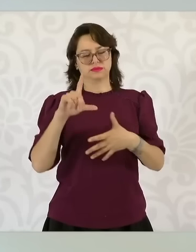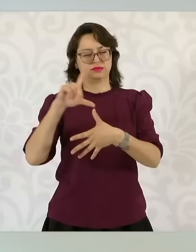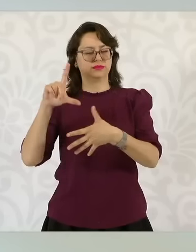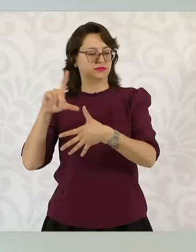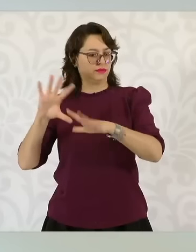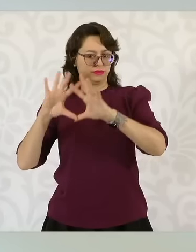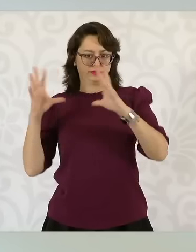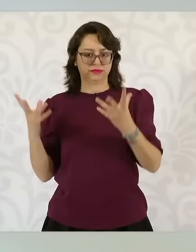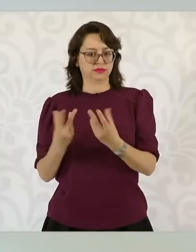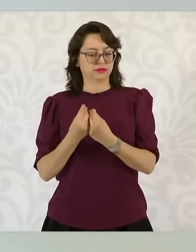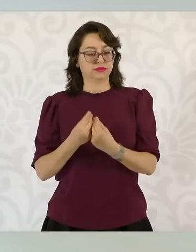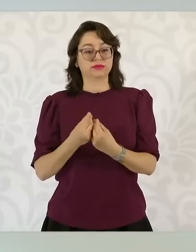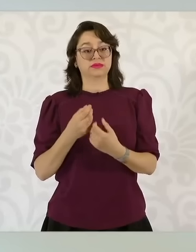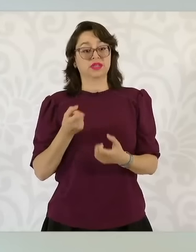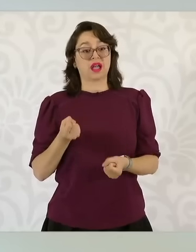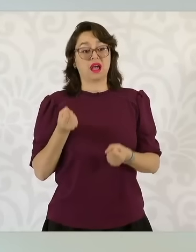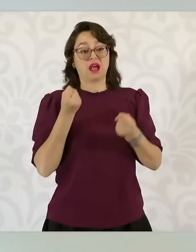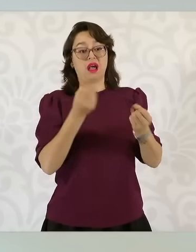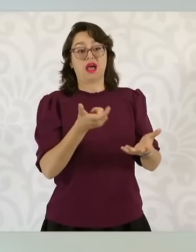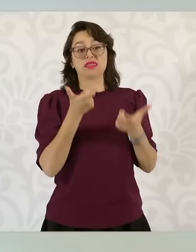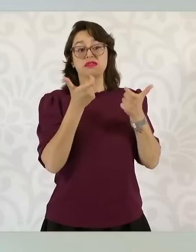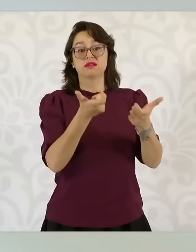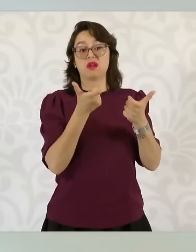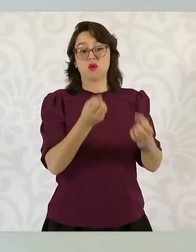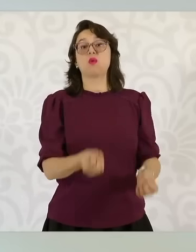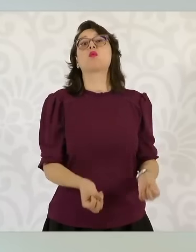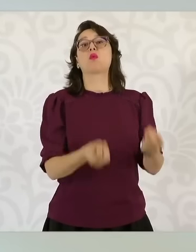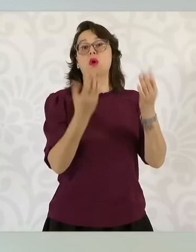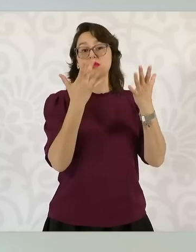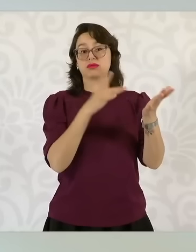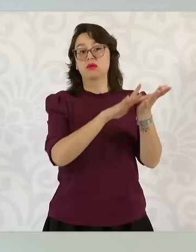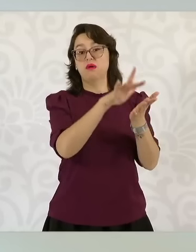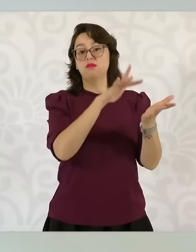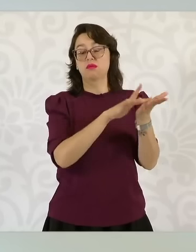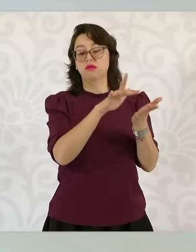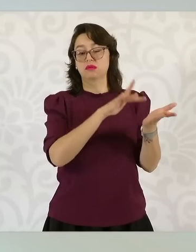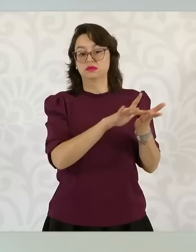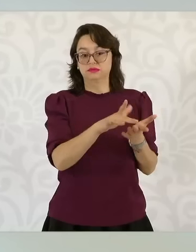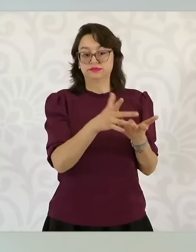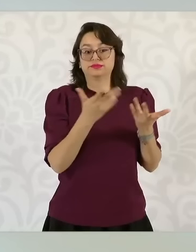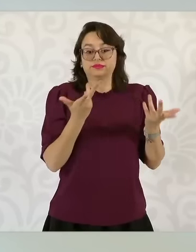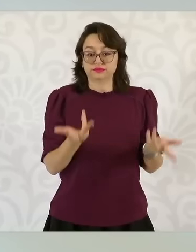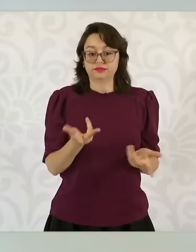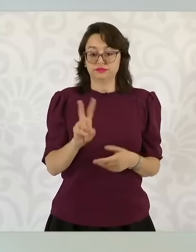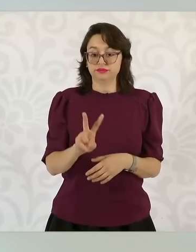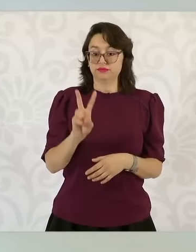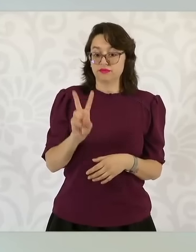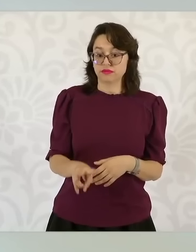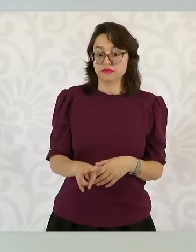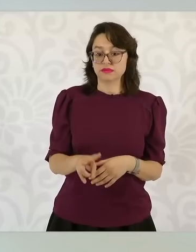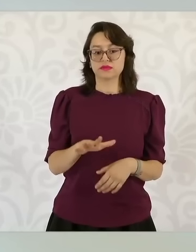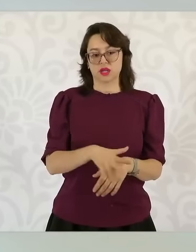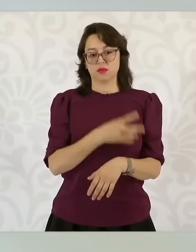latinos en general en estados unidos y la razón es exactamente la razón de esta de esta presentación